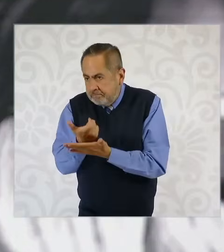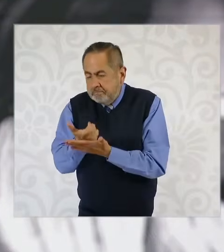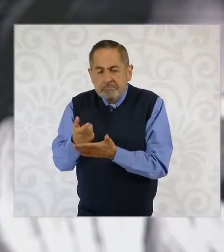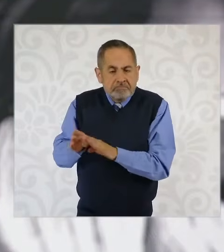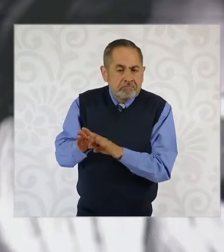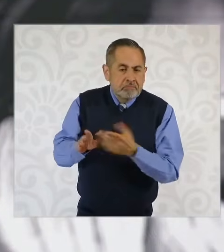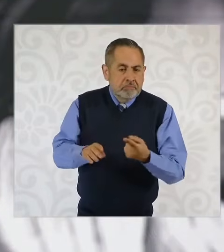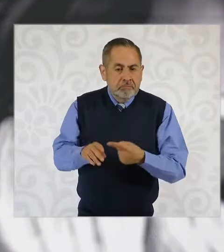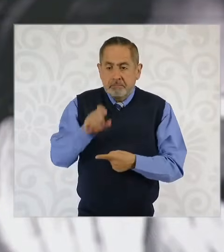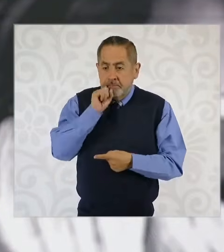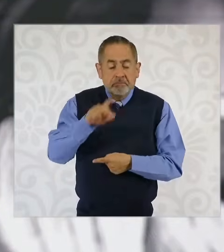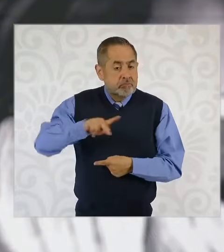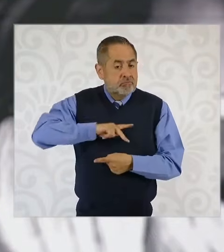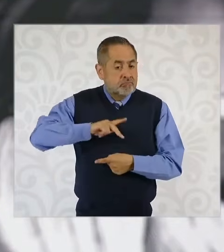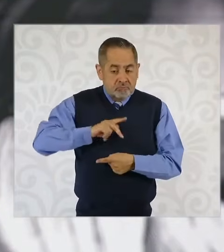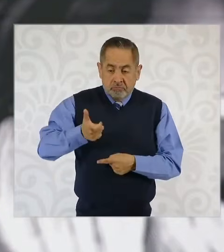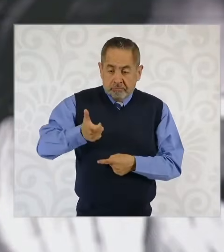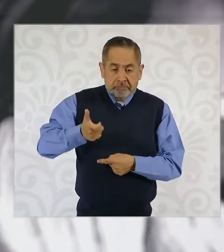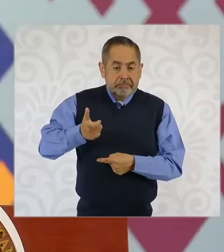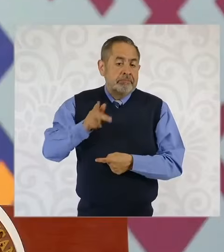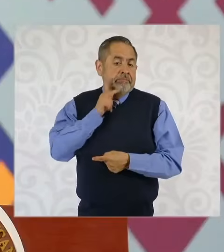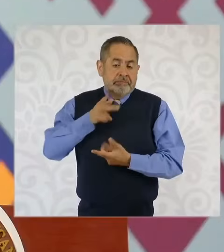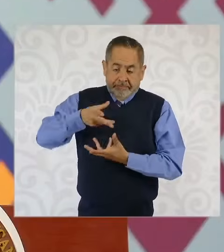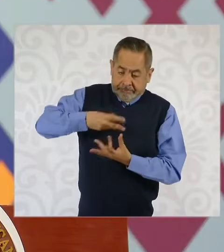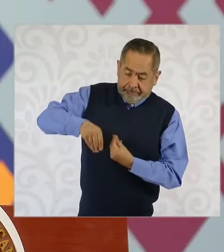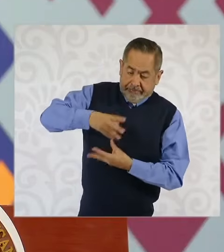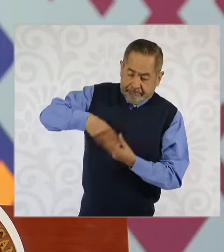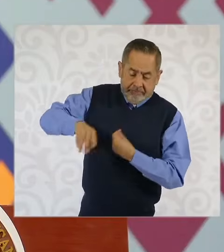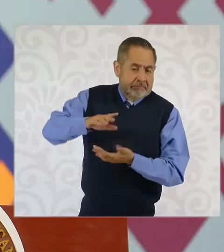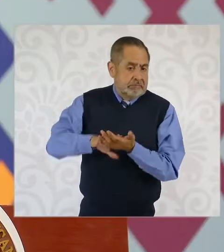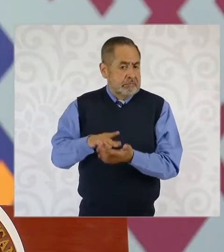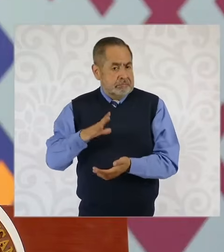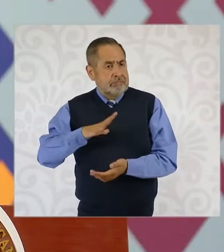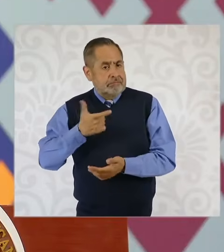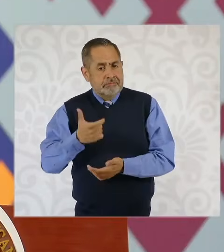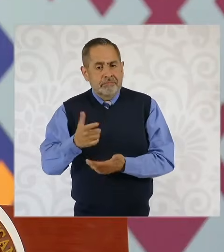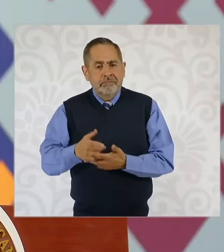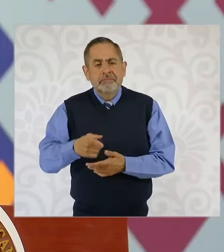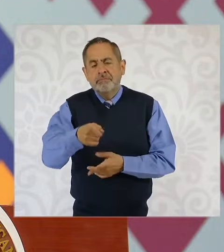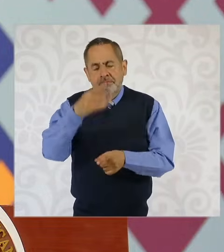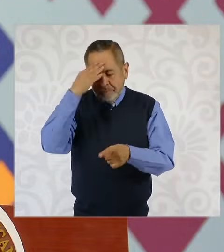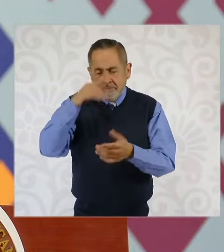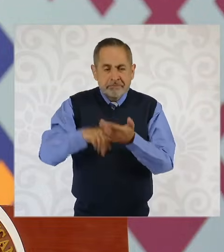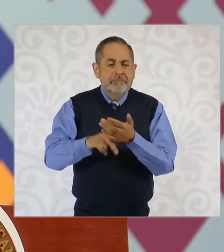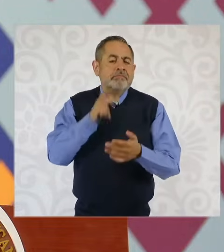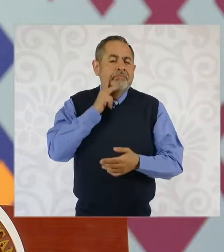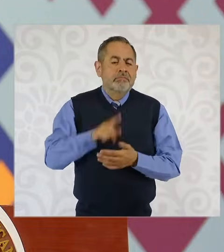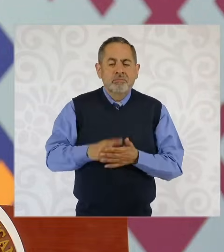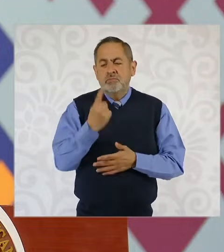propios recursos que genera Pemex acuérdense que Pemex produce entre 1.7 y 1.8 millones de